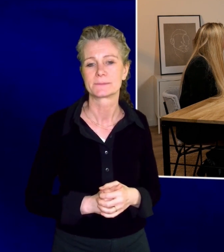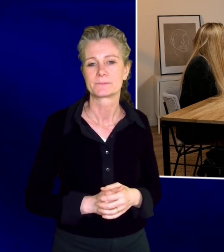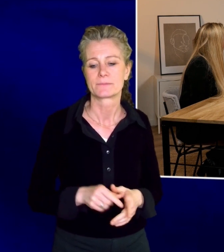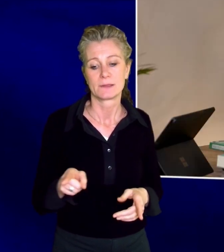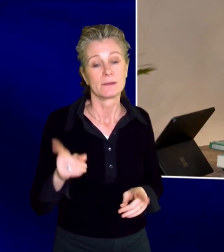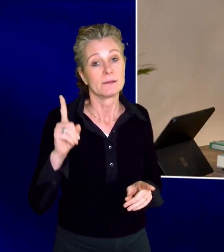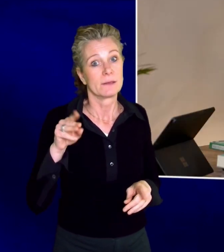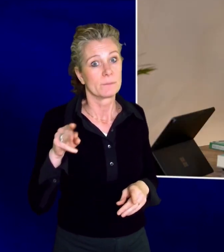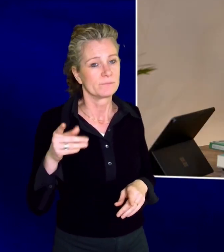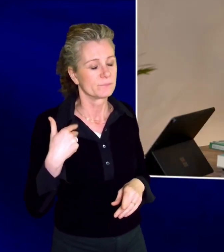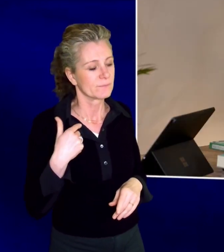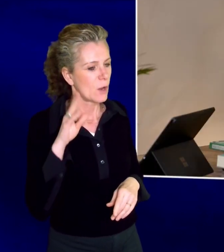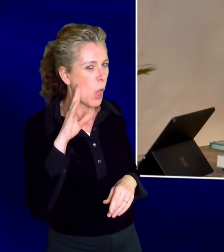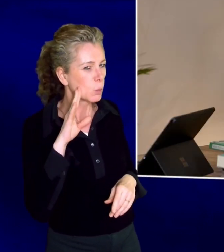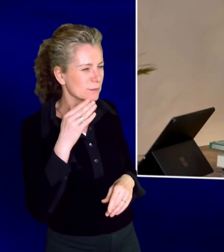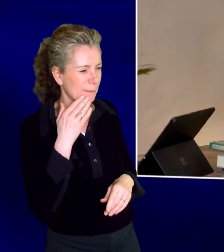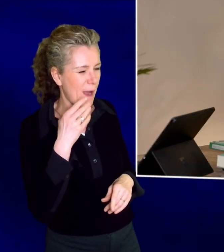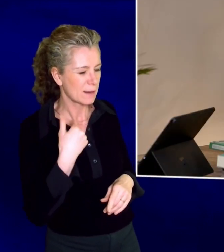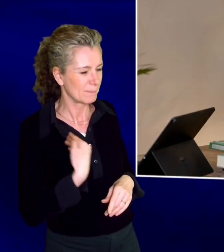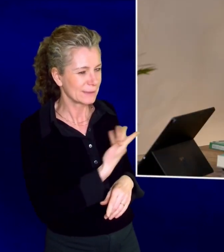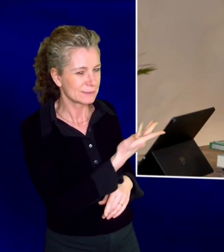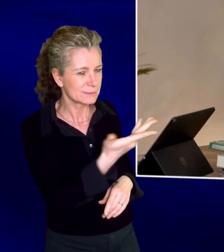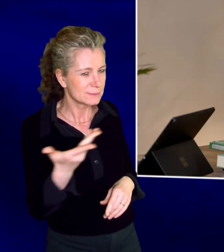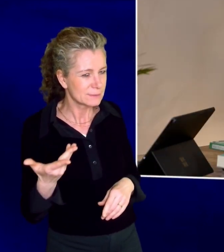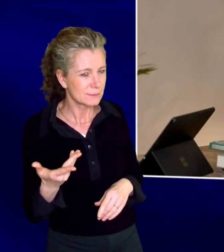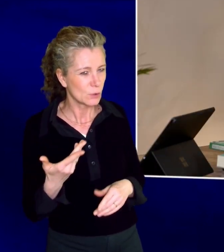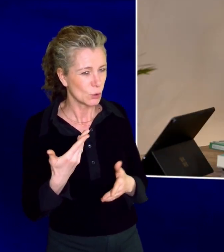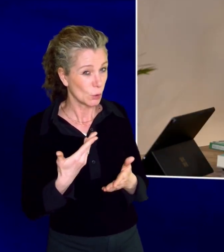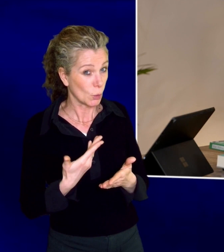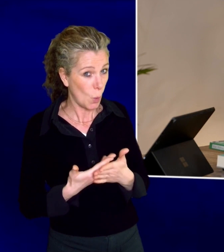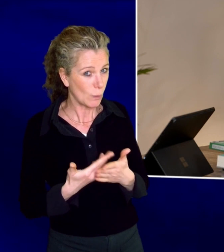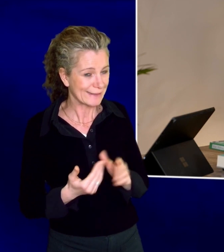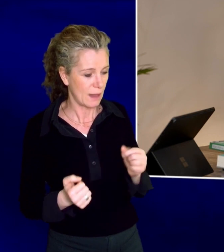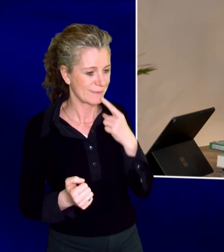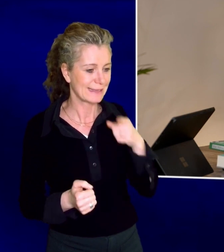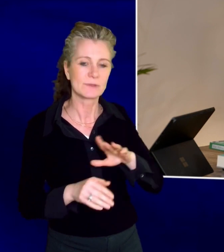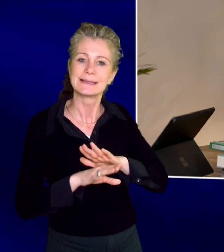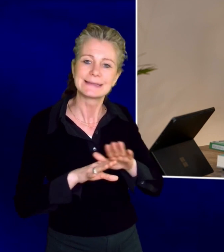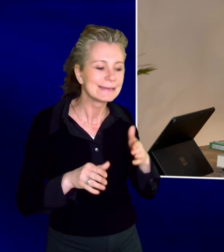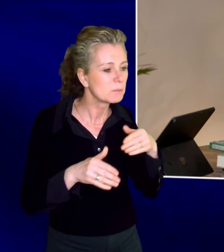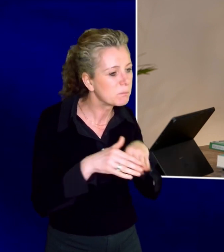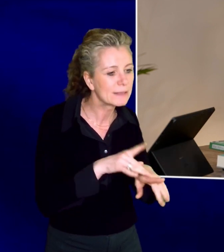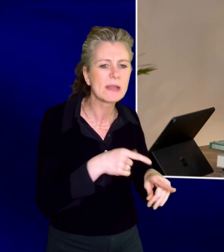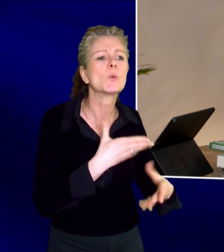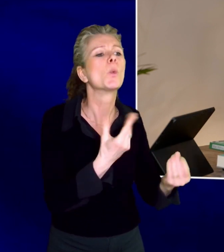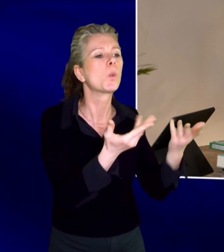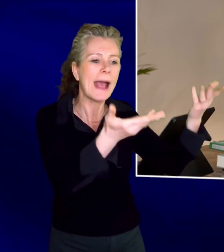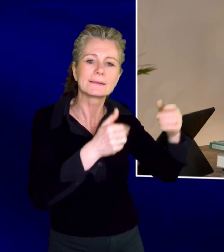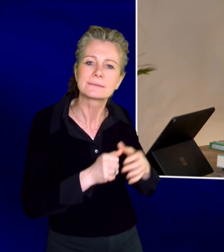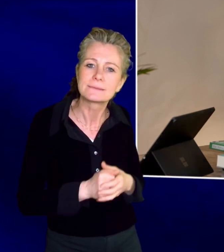Een heel concrete suggestie: Kom niet binnen met de vraag: 'Hoe is het?' of: 'Hoe gaat het?' Want meestal krijg je daar het antwoord bij: 'Goed zeker'.